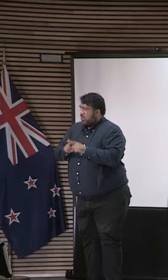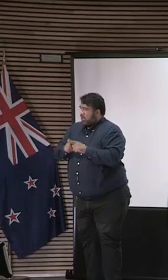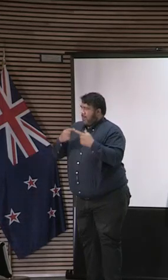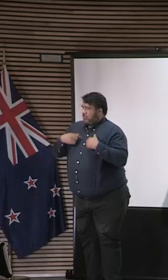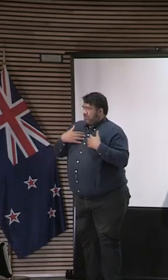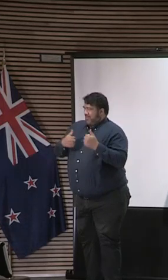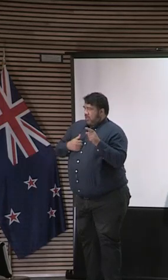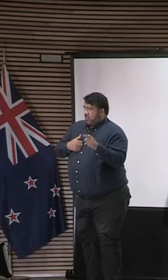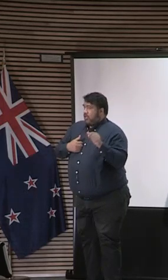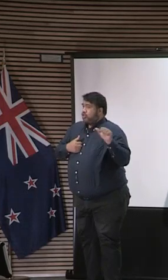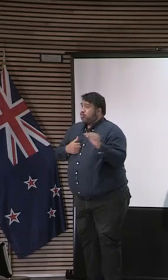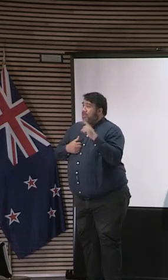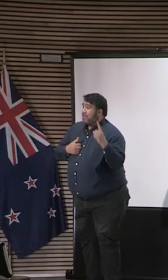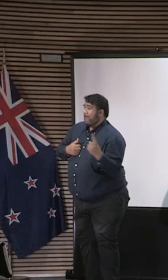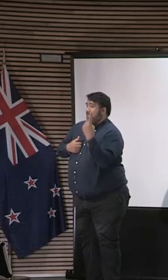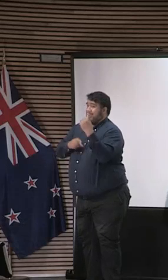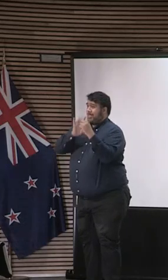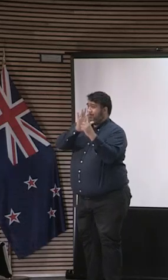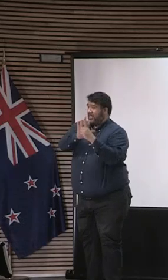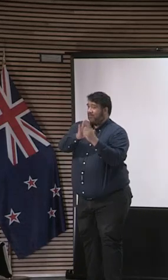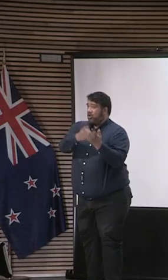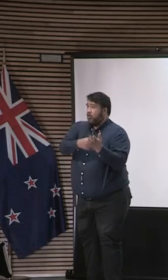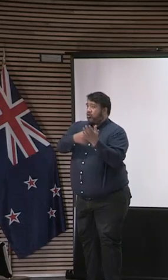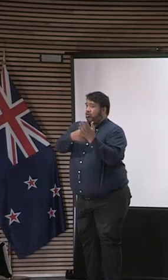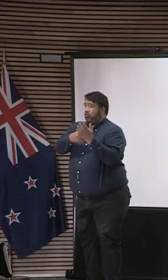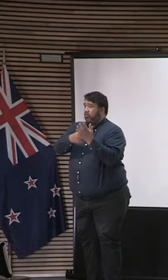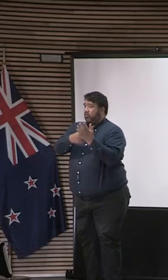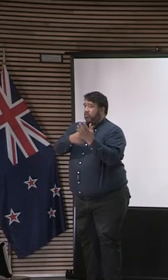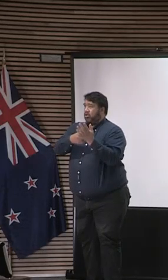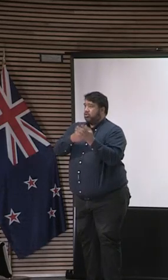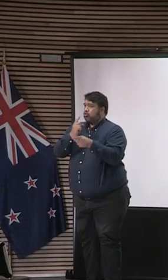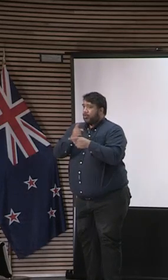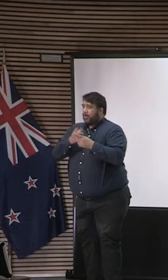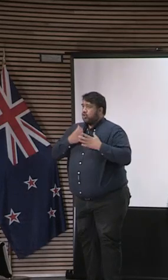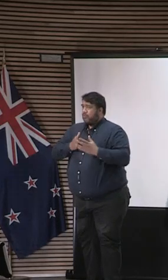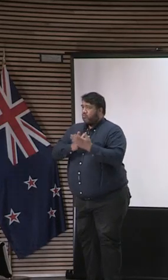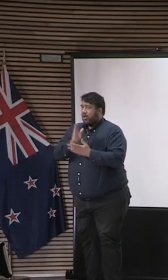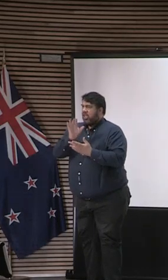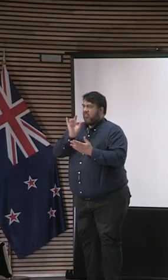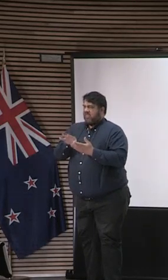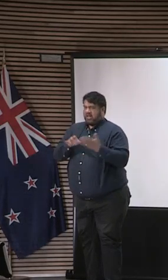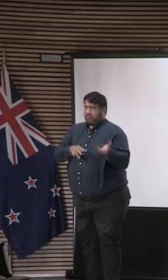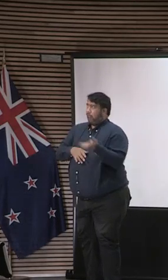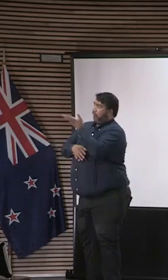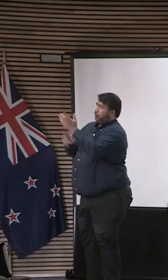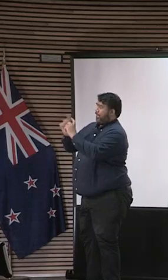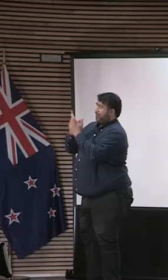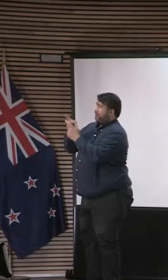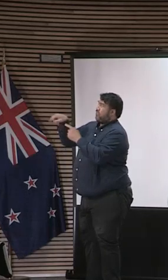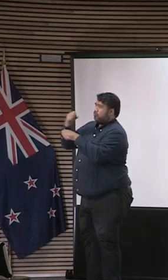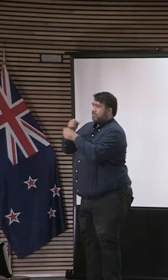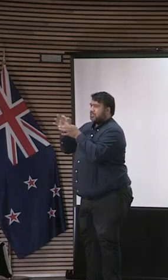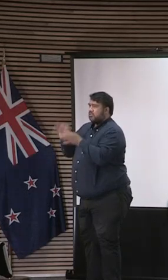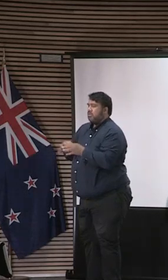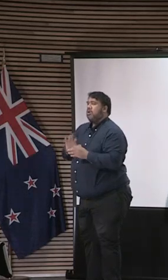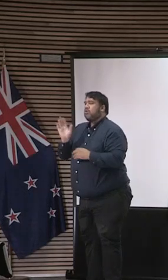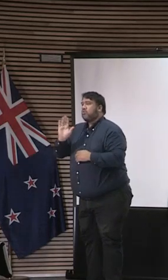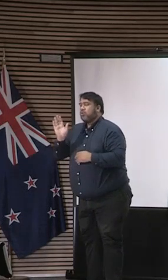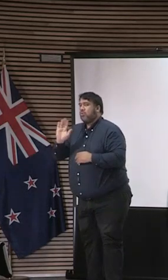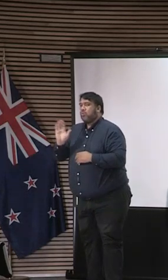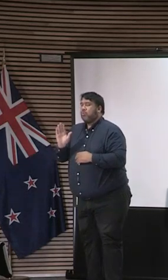3. JACINDA ARDERN: Ka haere tonu